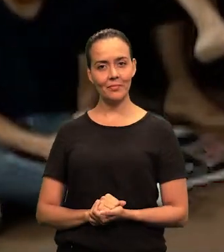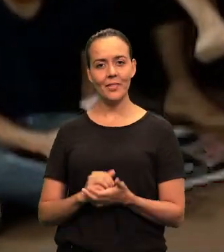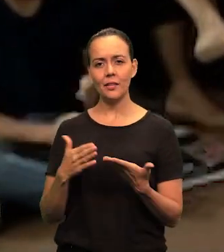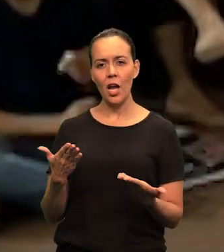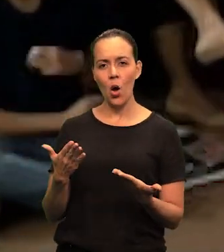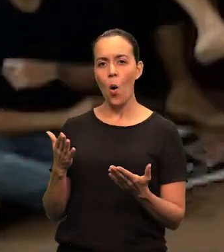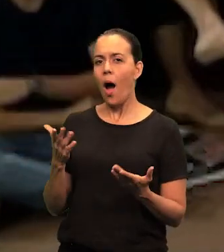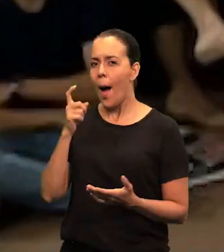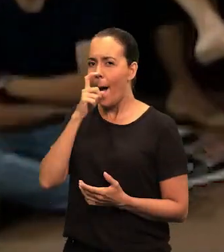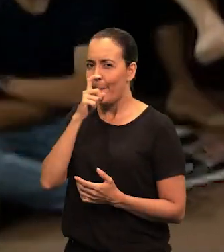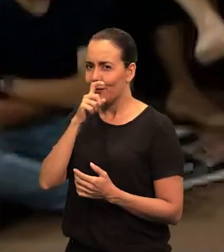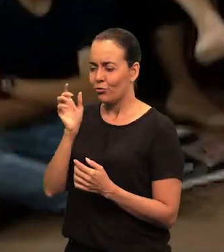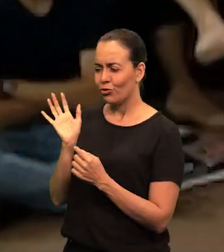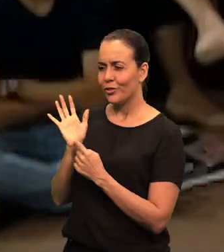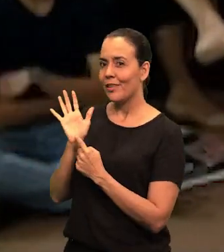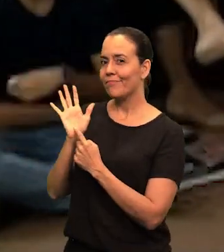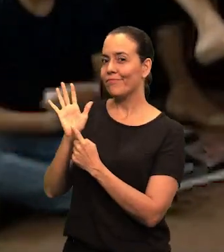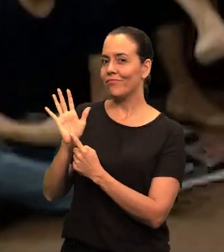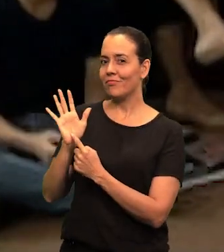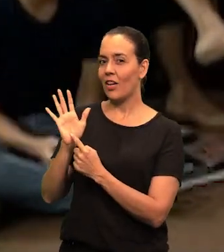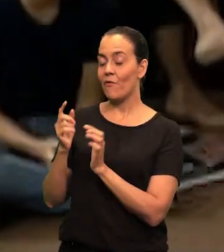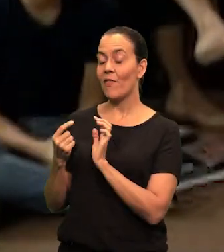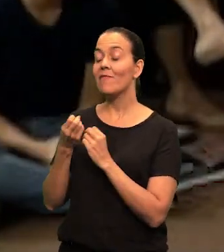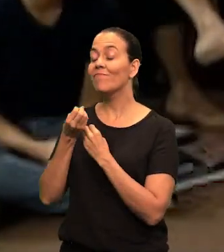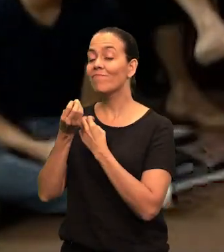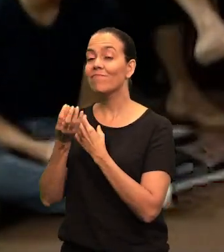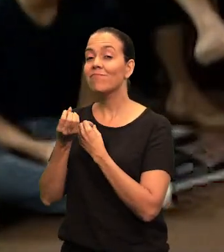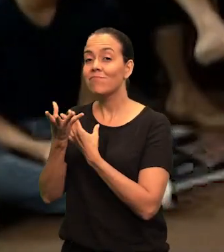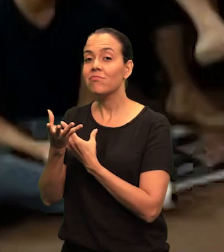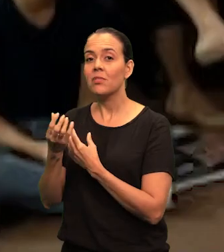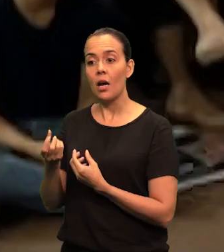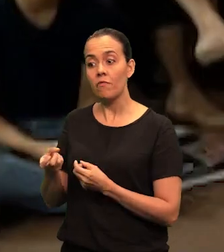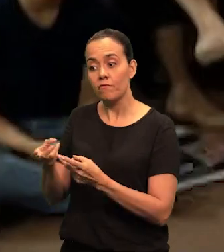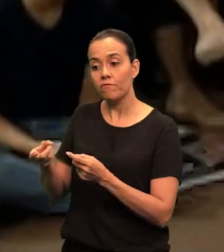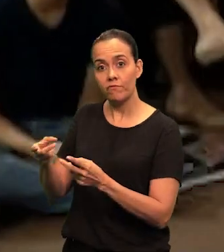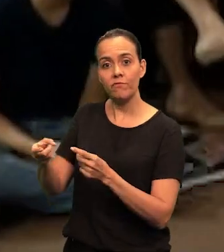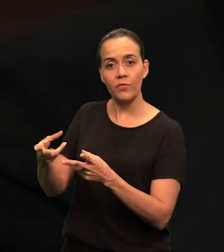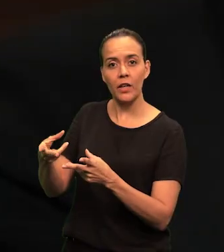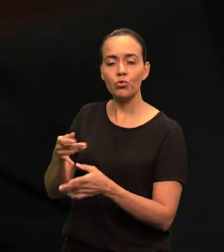A ficção vende, mas há limites para a ficção.